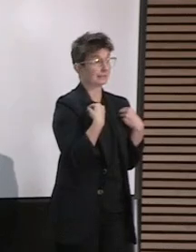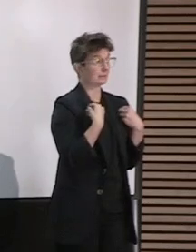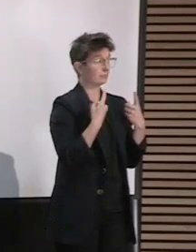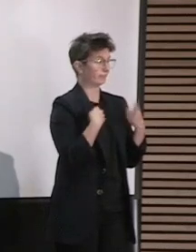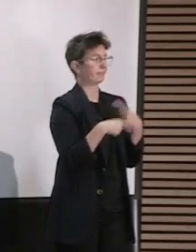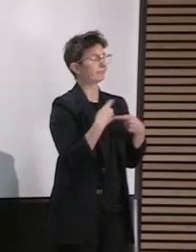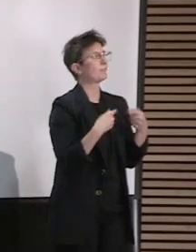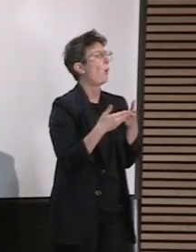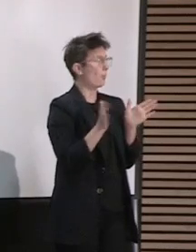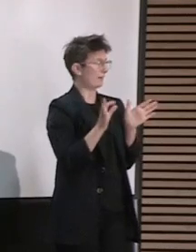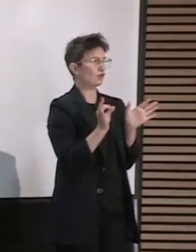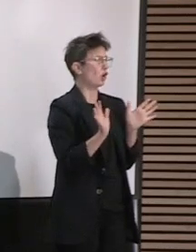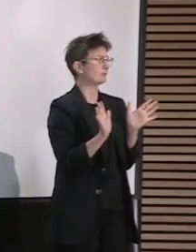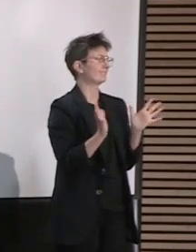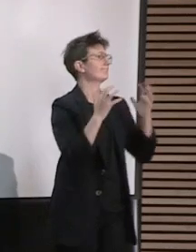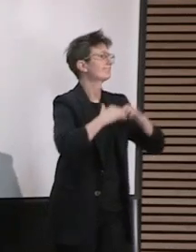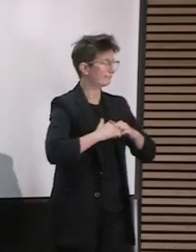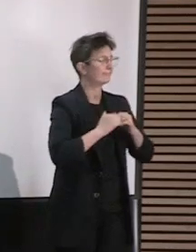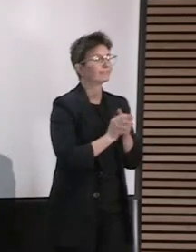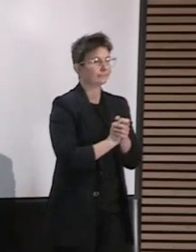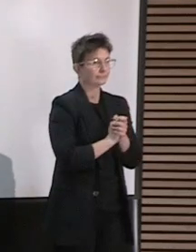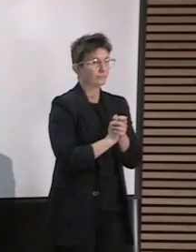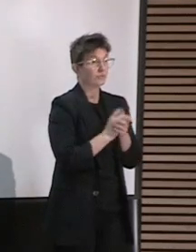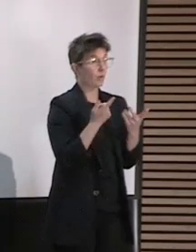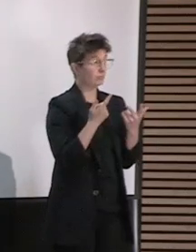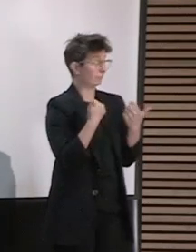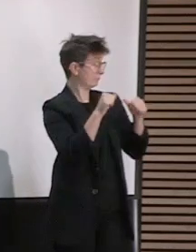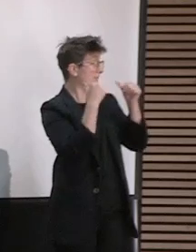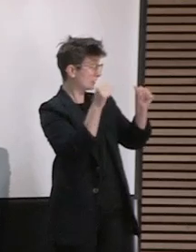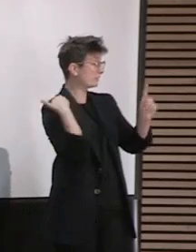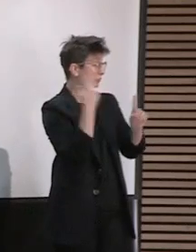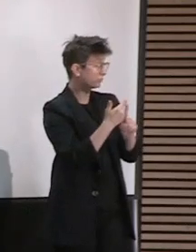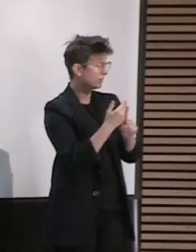enei moni kua penapena nga mahi me te pupuri haere whakatuwheratia nga pakihi. Kei